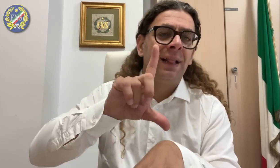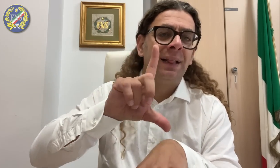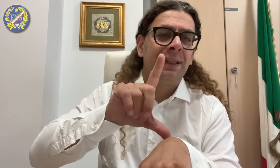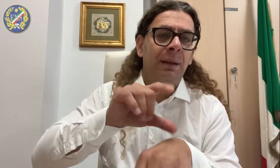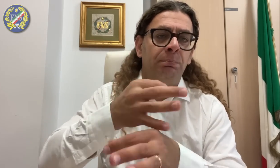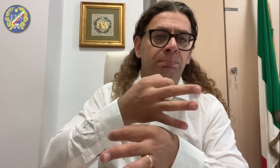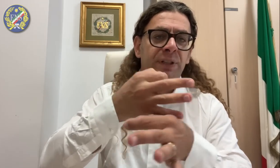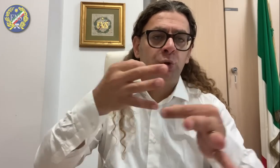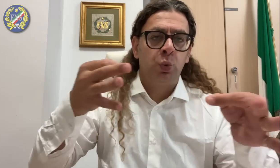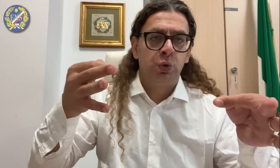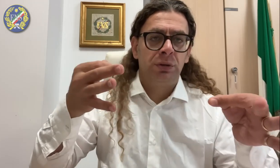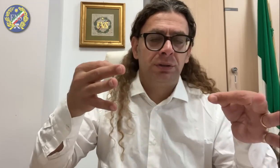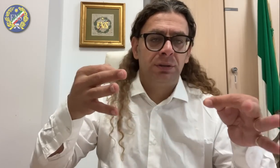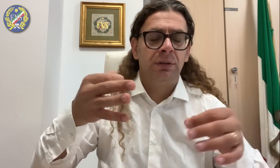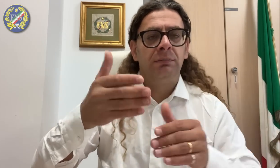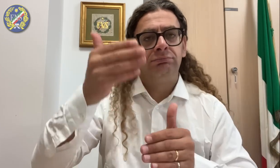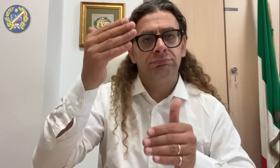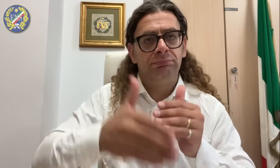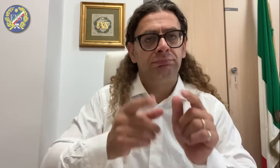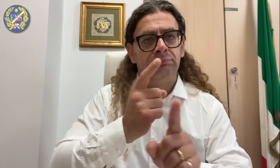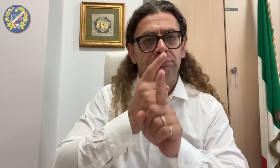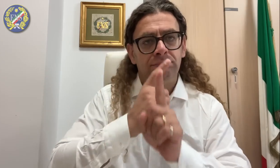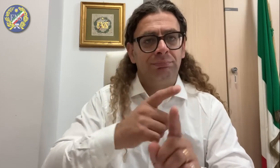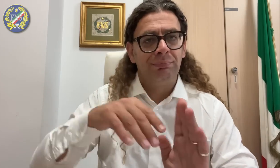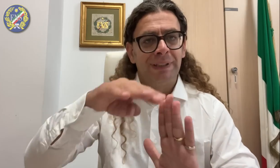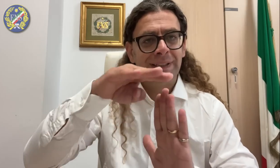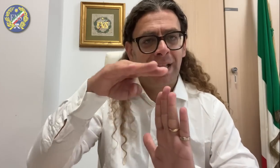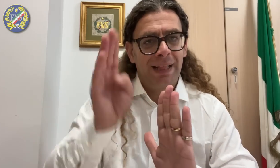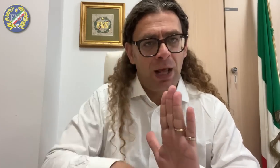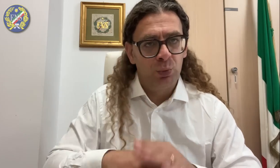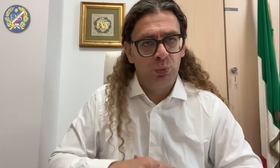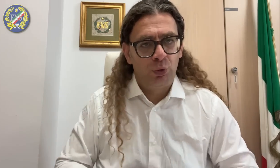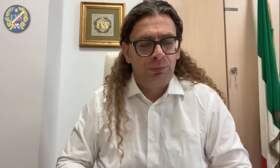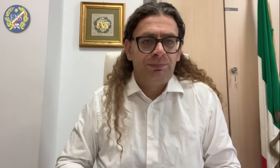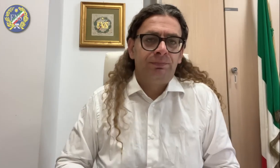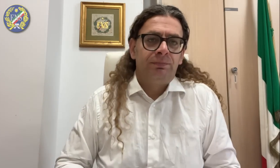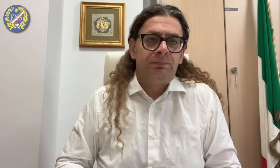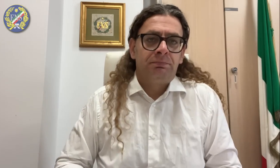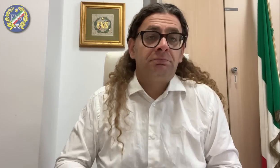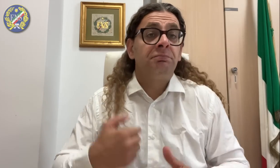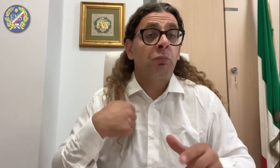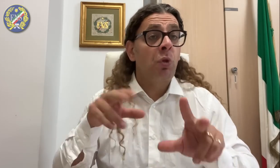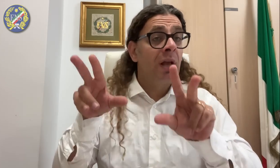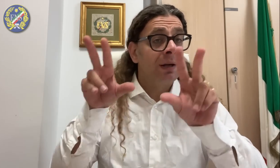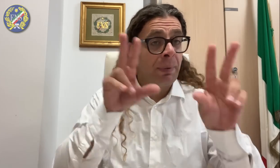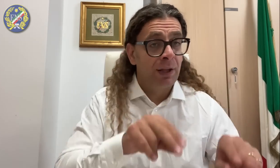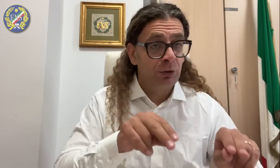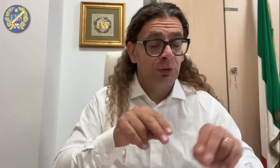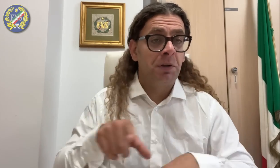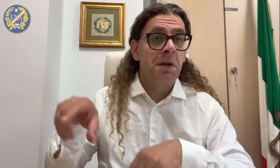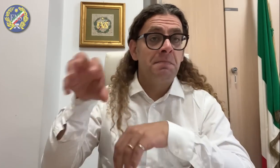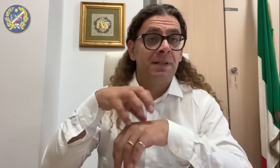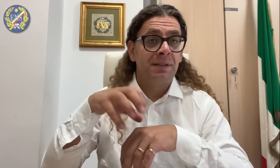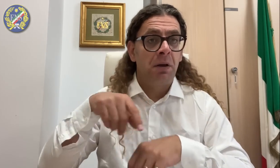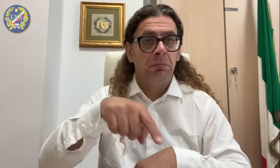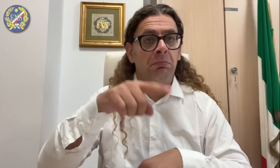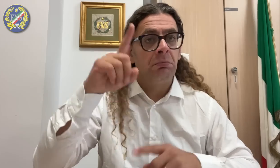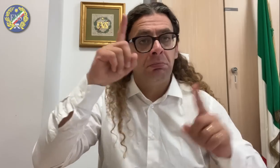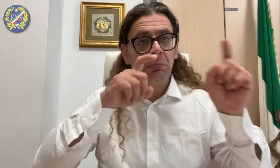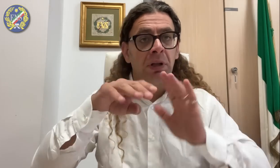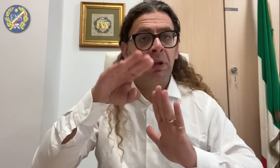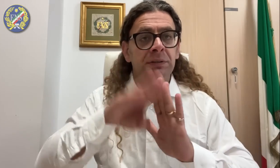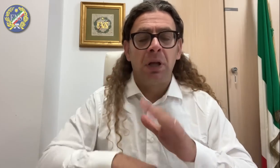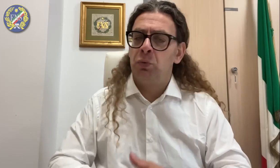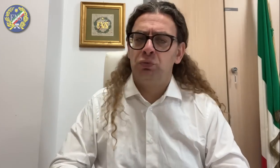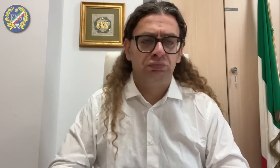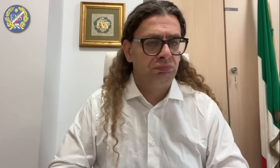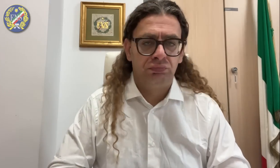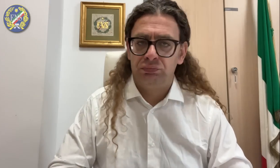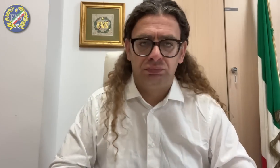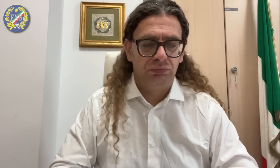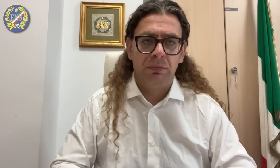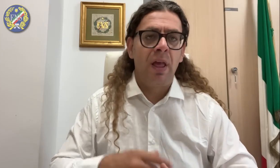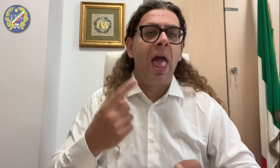del Bilancio 2024 nei tempi previsti, nel rispetto dei termini previsti dallo Statuto ENS. Ripeto ancora una volta che il Ministero non si preoccupa dello Statuto,